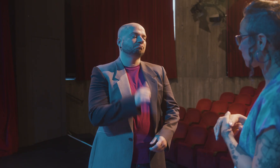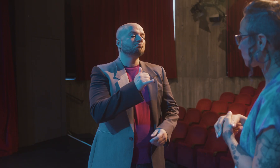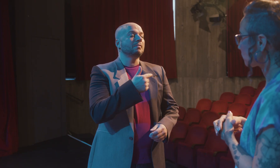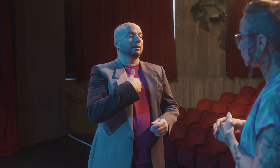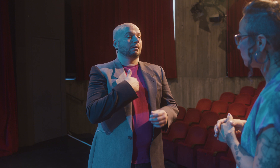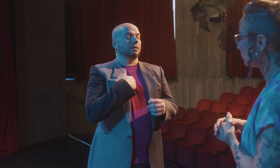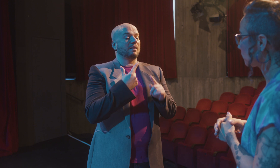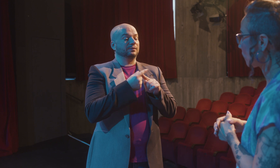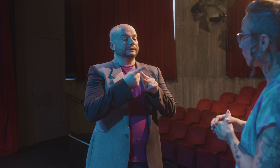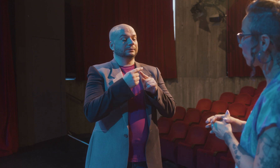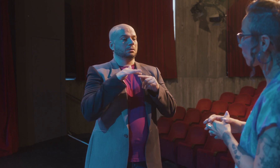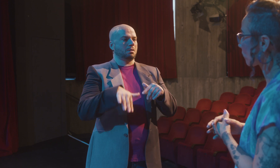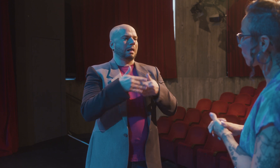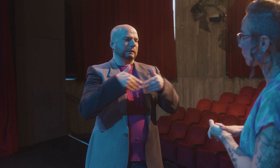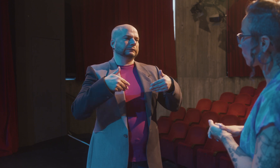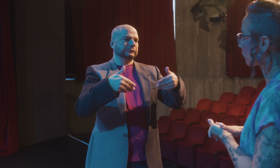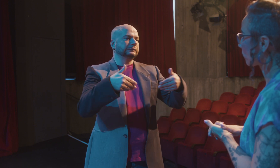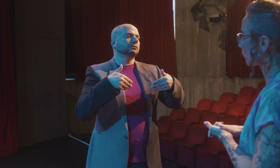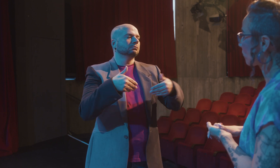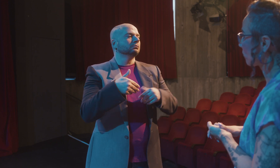Ja, also es gibt auf jeden Fall eine Grenze.